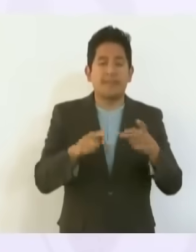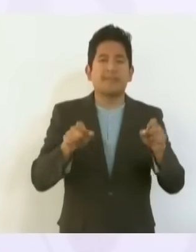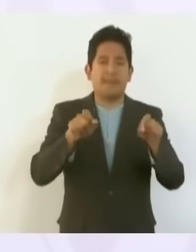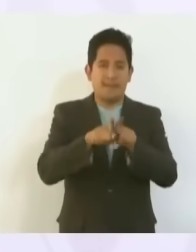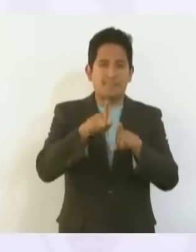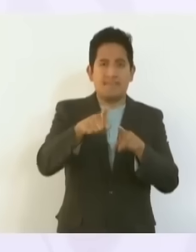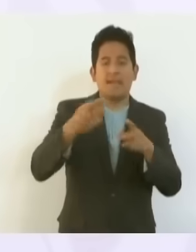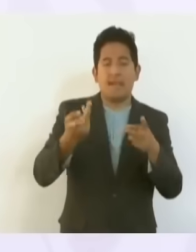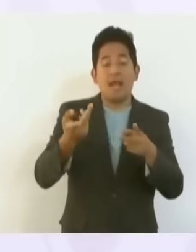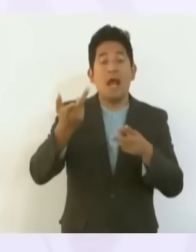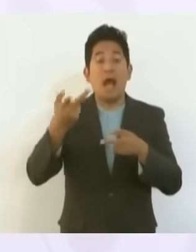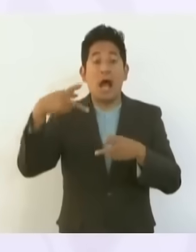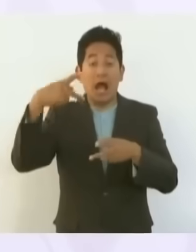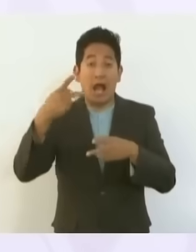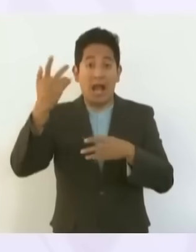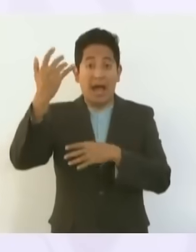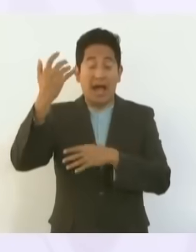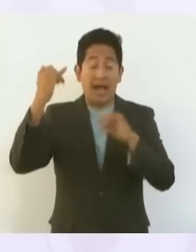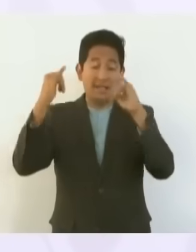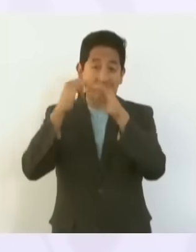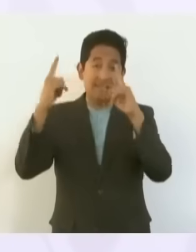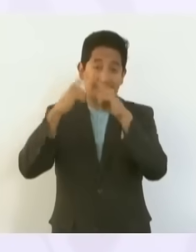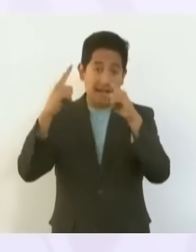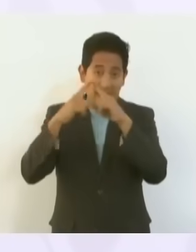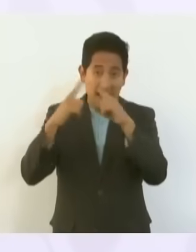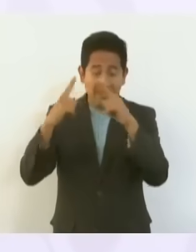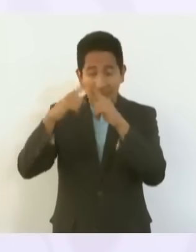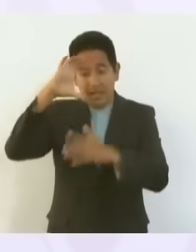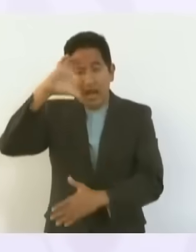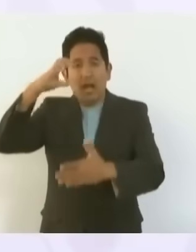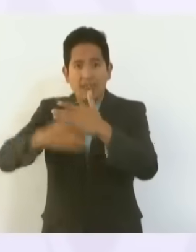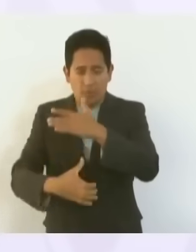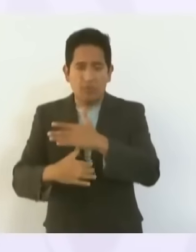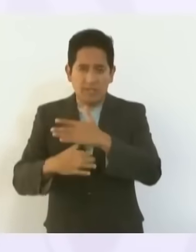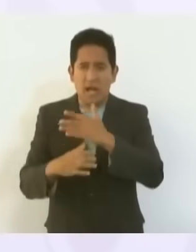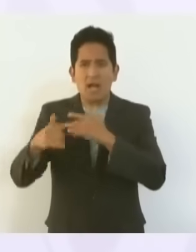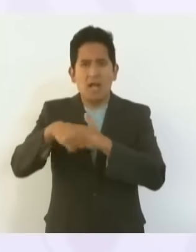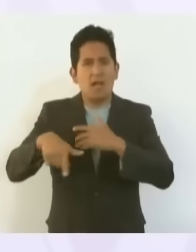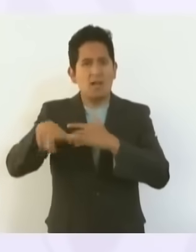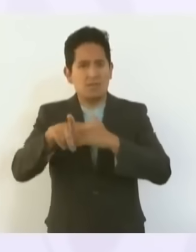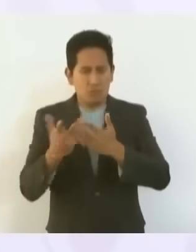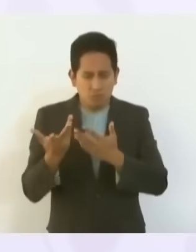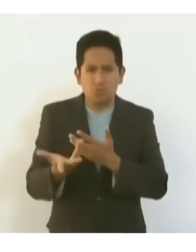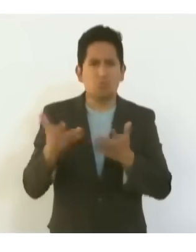la Iglesia Católica por su cercanía con la comunidad, a las iglesias, a las mujeres,